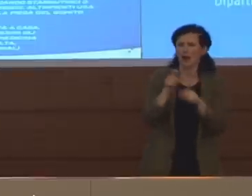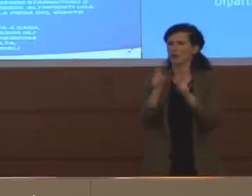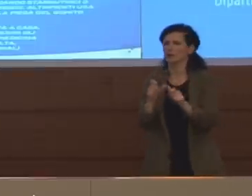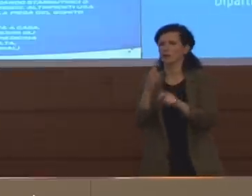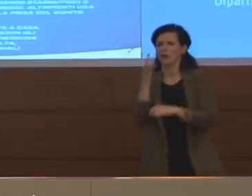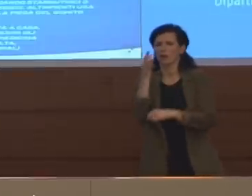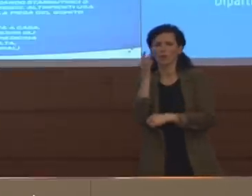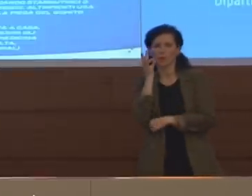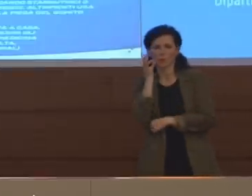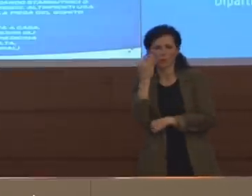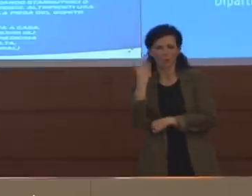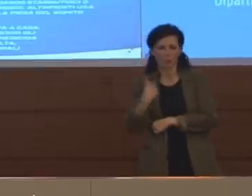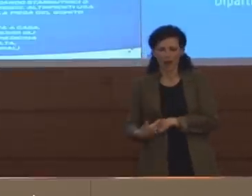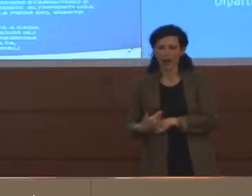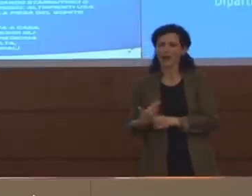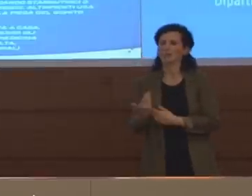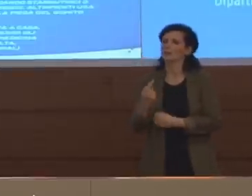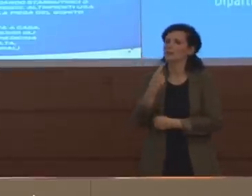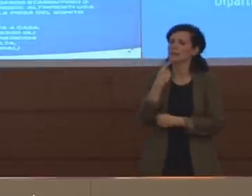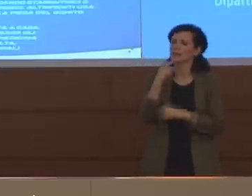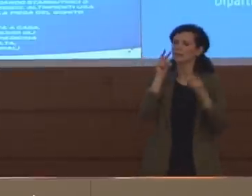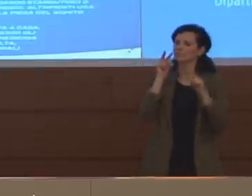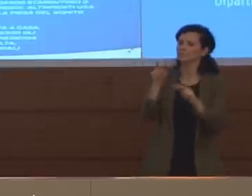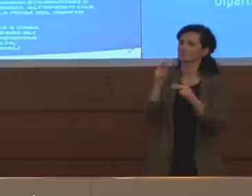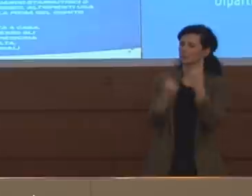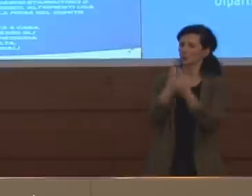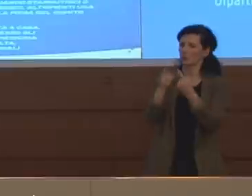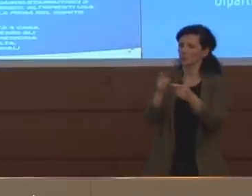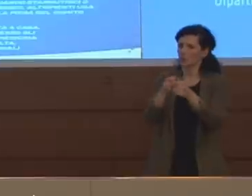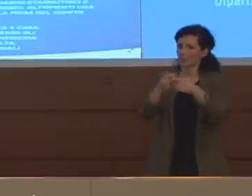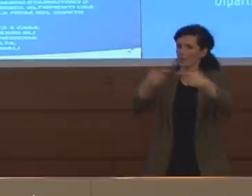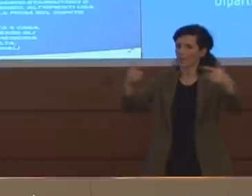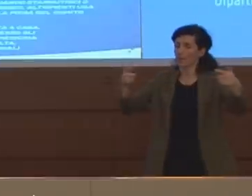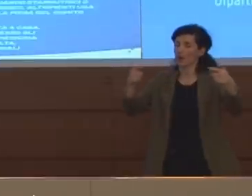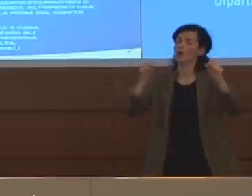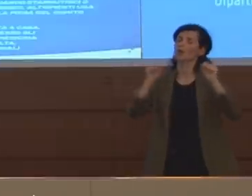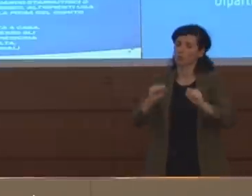chi osserva questi fenomeni aveva già visto che è tutto possibile e diventa sempre più possibile.